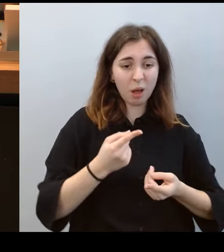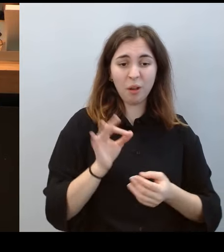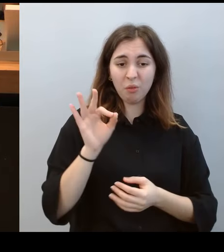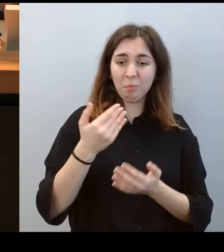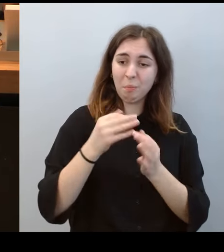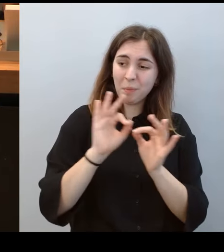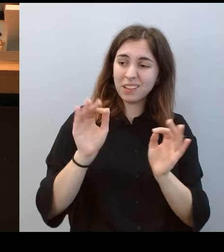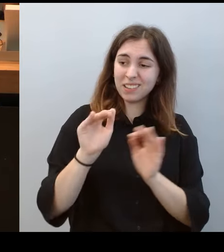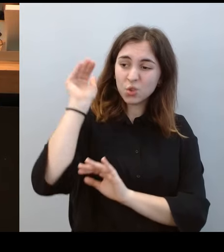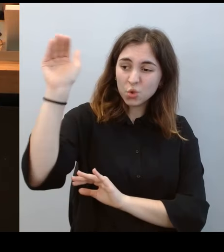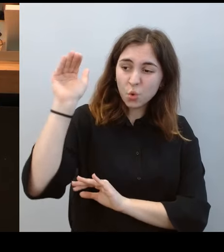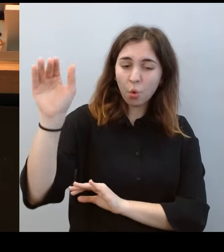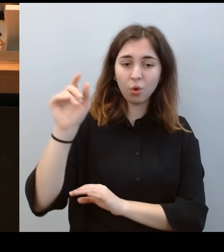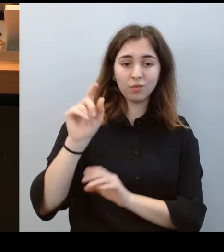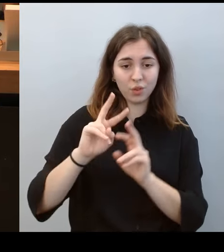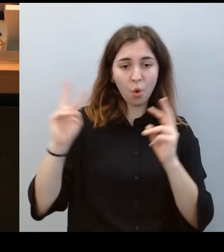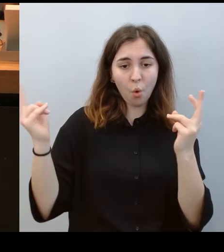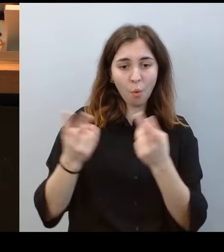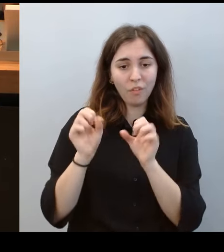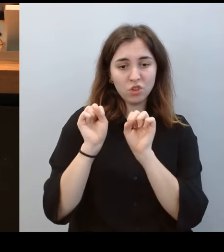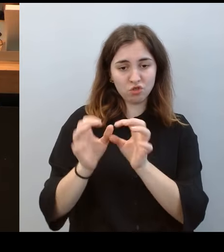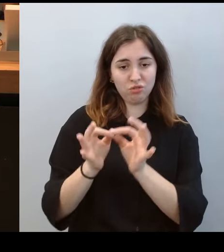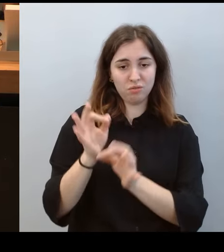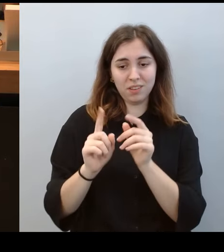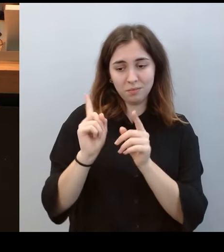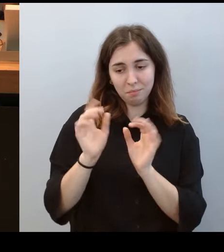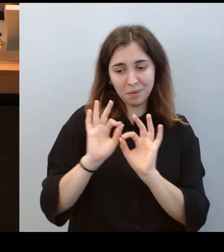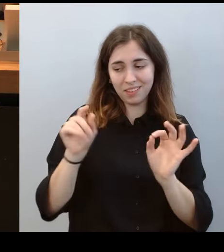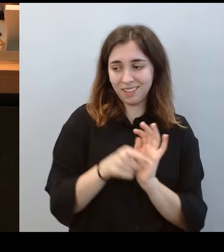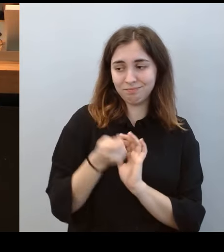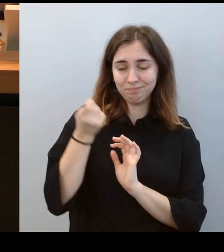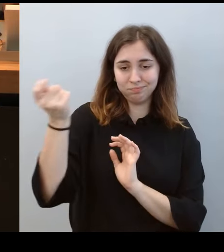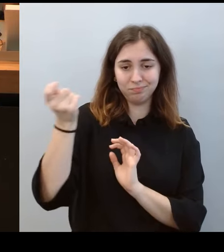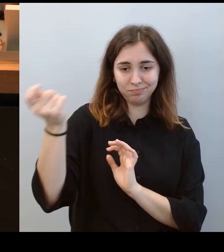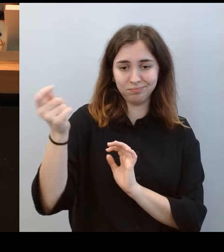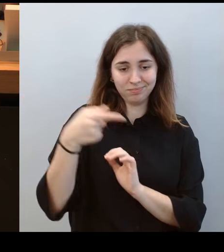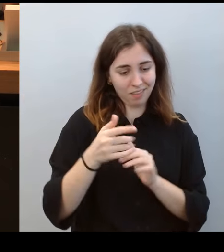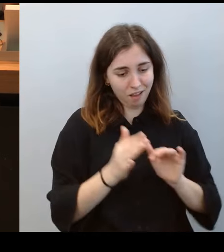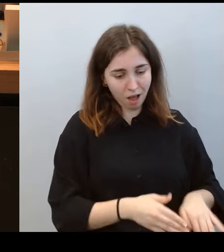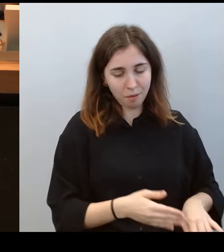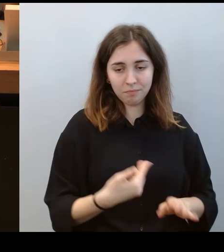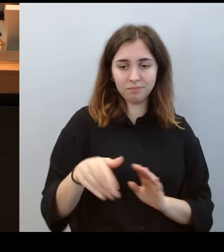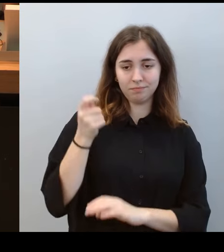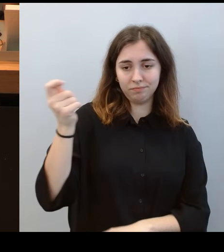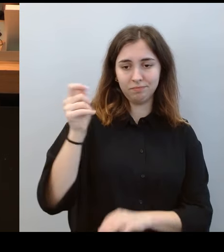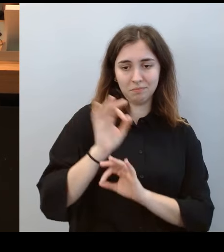einsetzen sollten Insofern ist es nur folgerichtig, dass die Industrie und Handelskammer